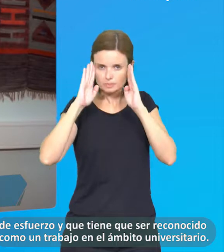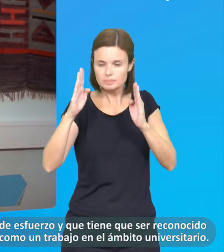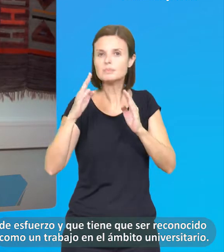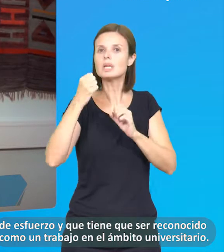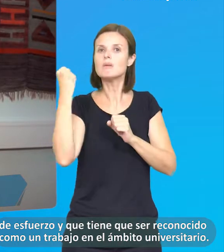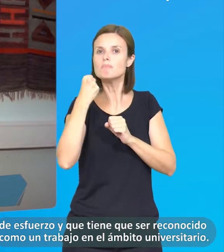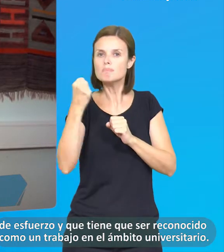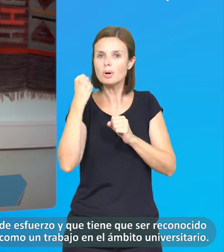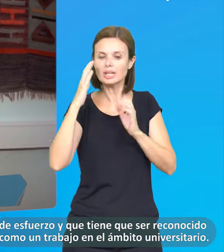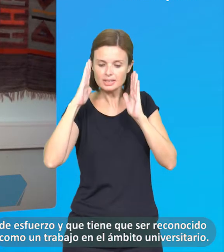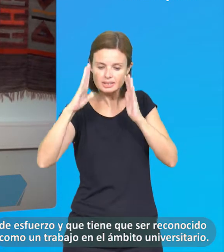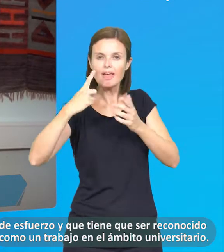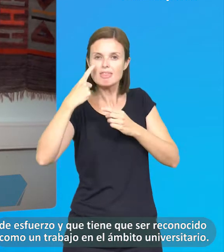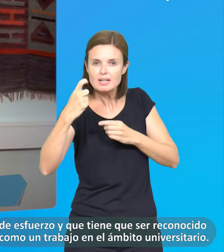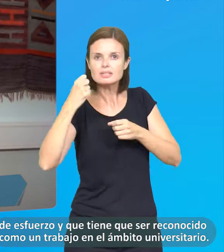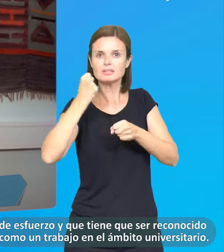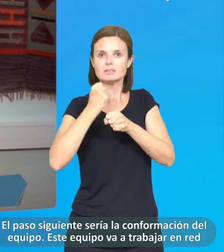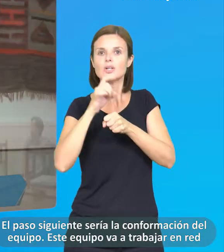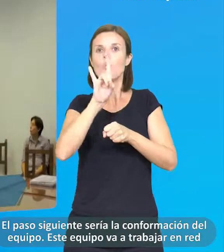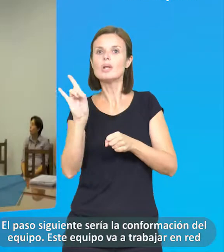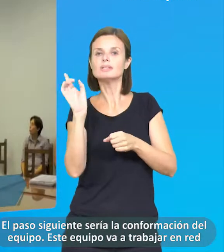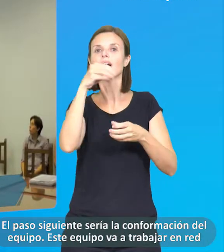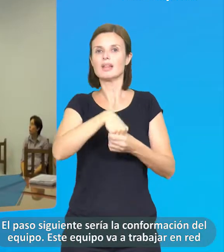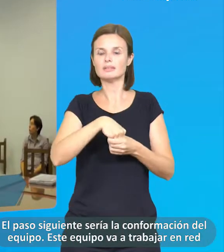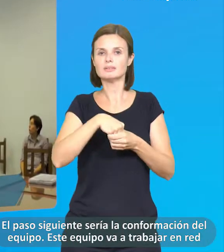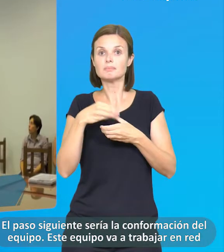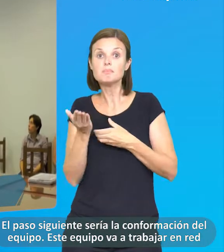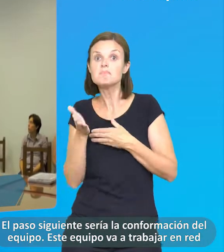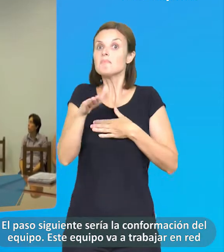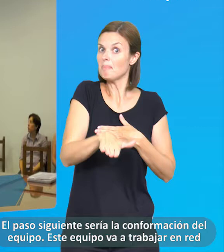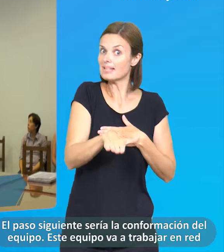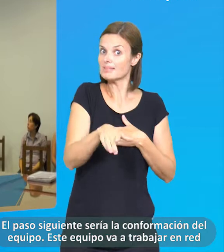como un trabajo en el ámbito universitario. El paso siguiente seria la conformación del